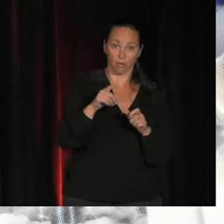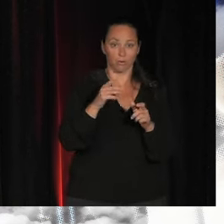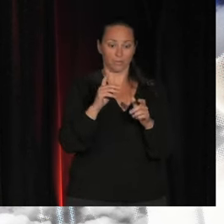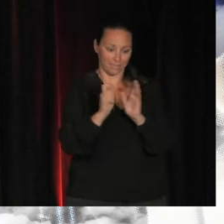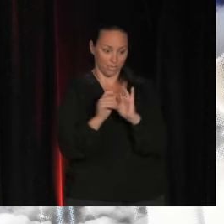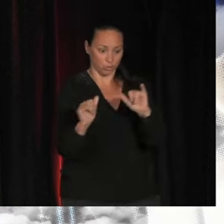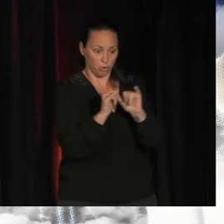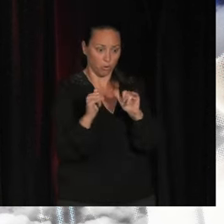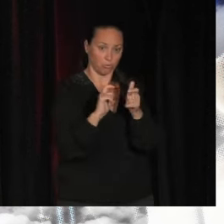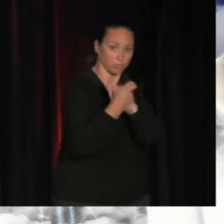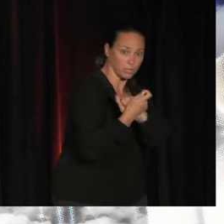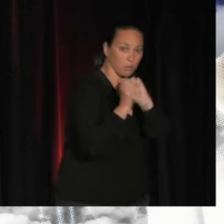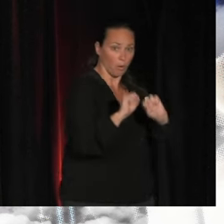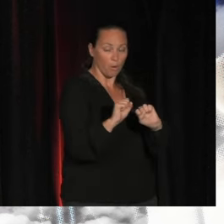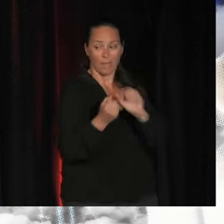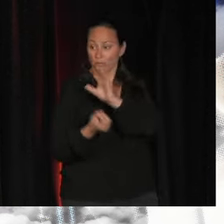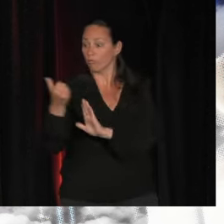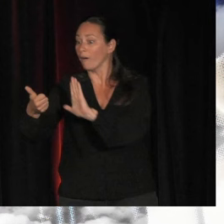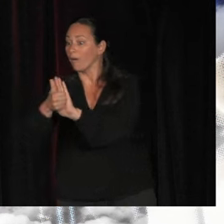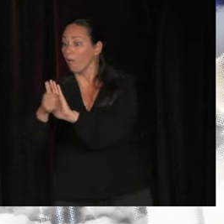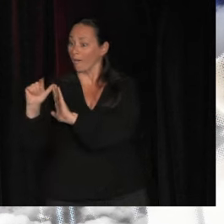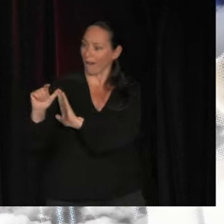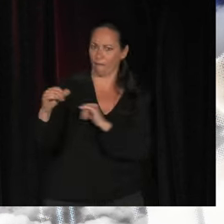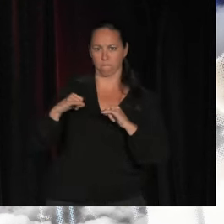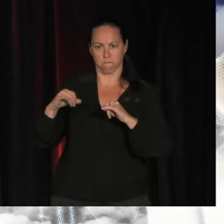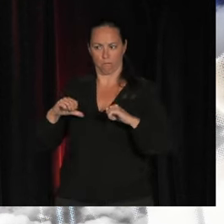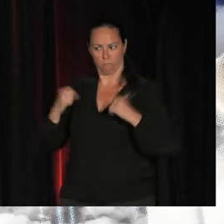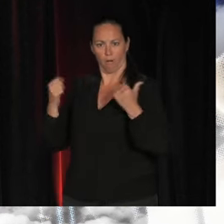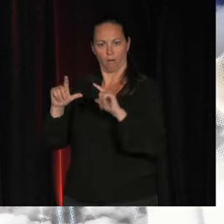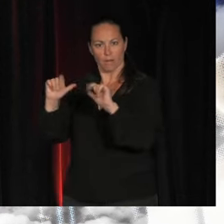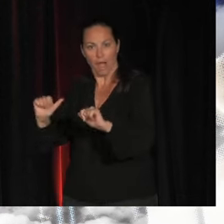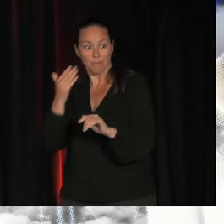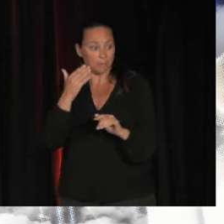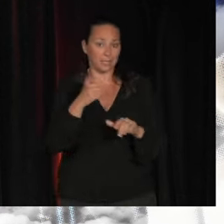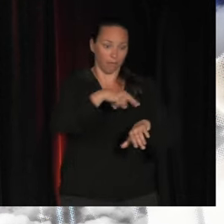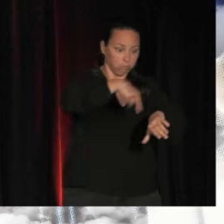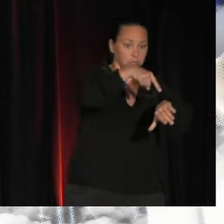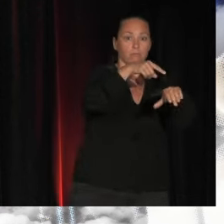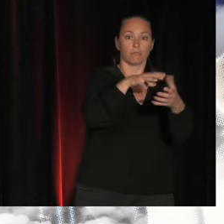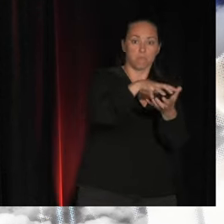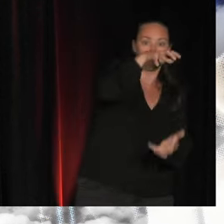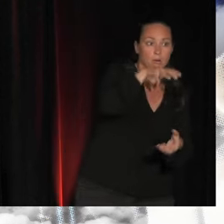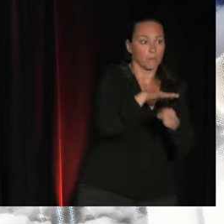pendant une game et là, le nouveau héros qui sort potentiellement, il est fort, il est méta. Si tu n'as pas assez grindé, si tu n'as pas payé le Battle Pass, tu ne peux pas le jouer.